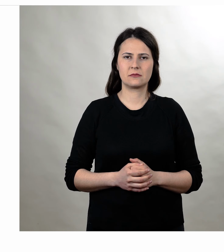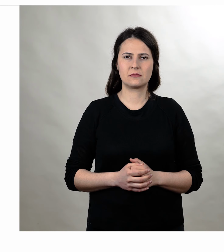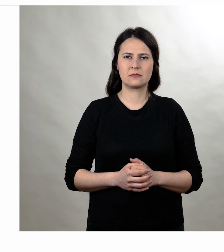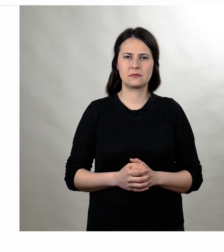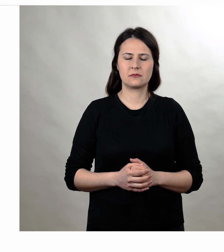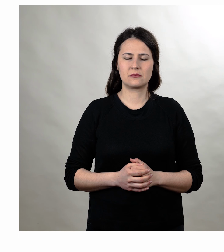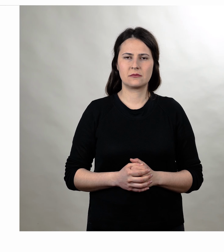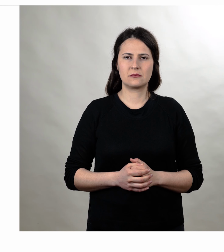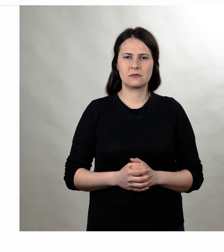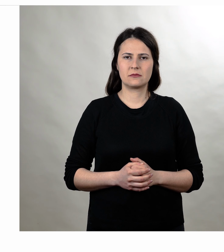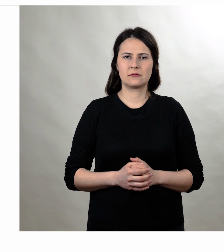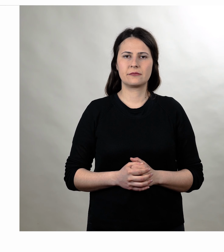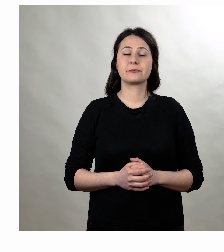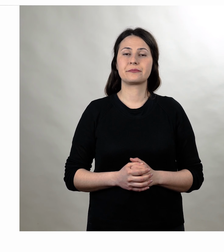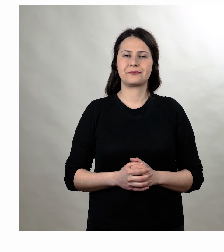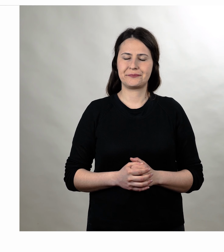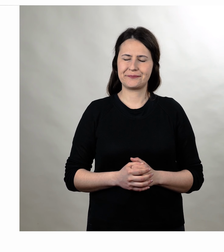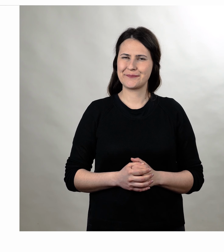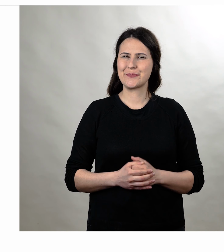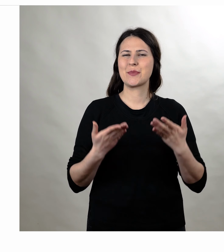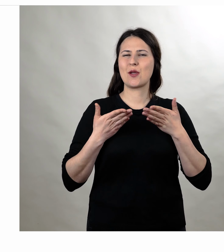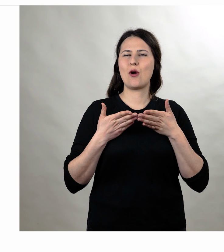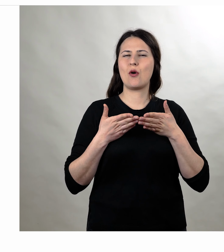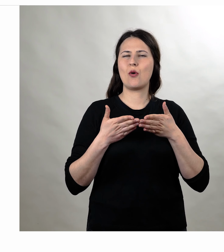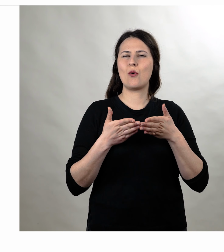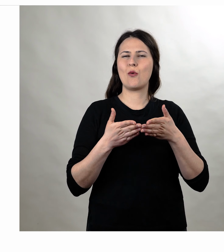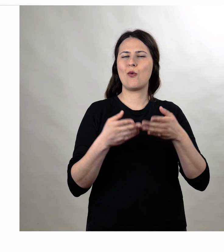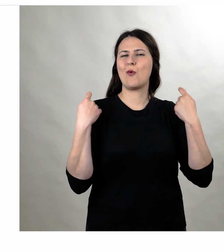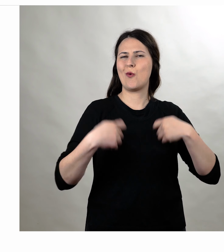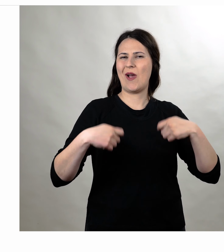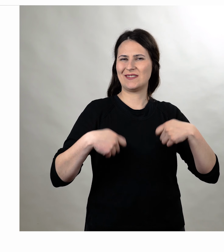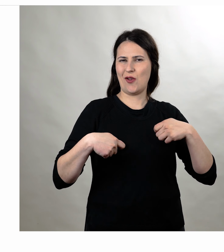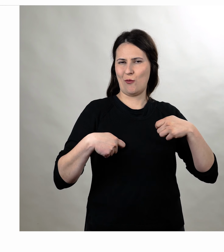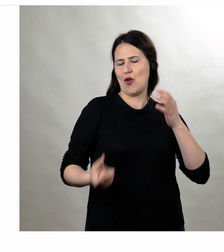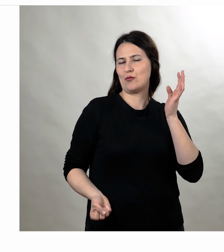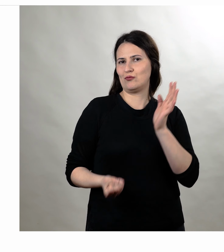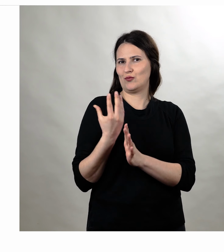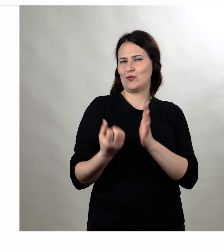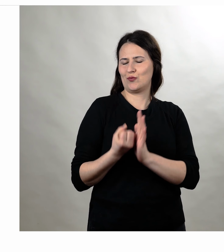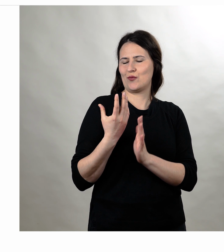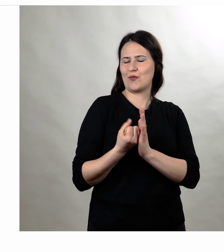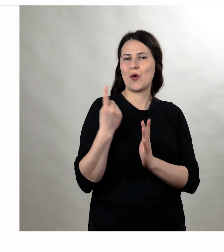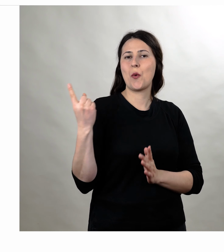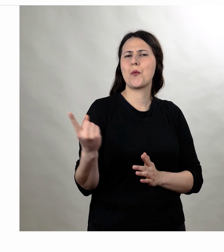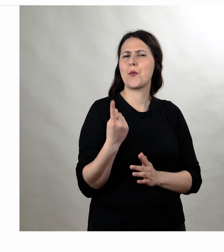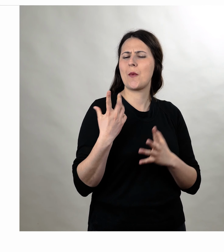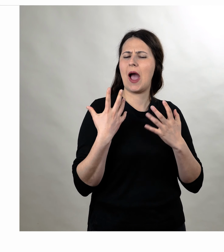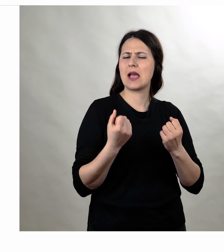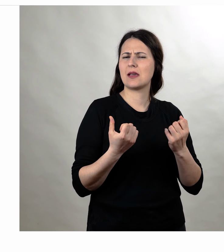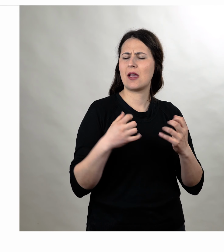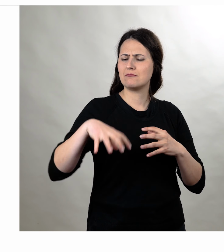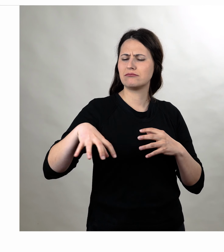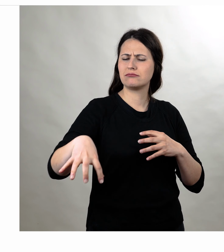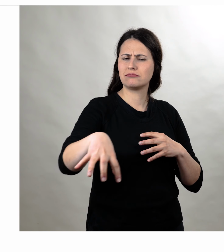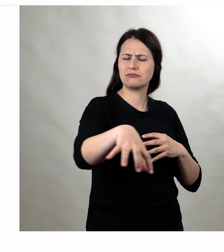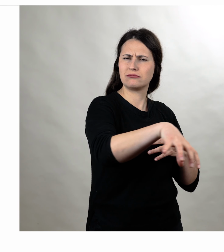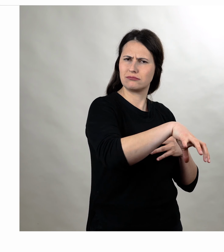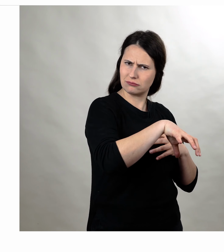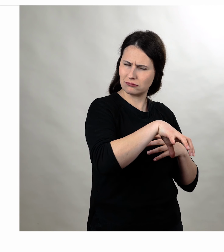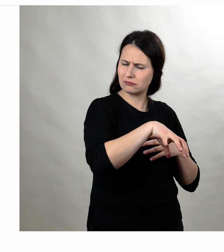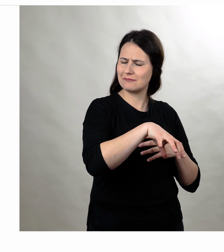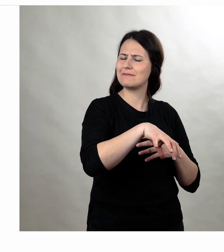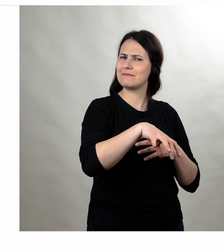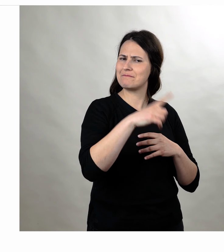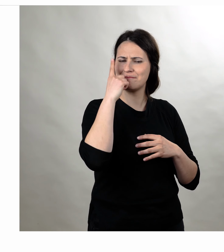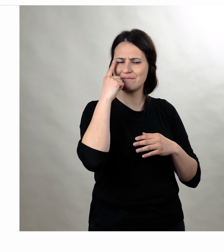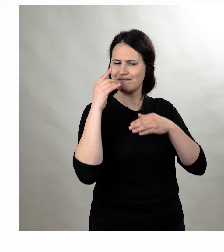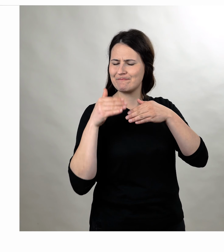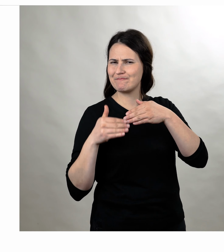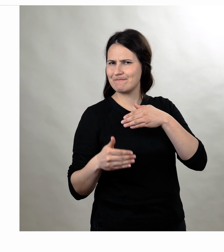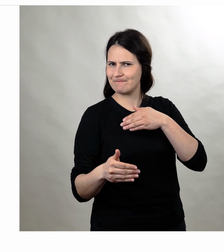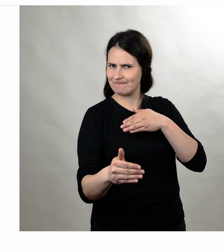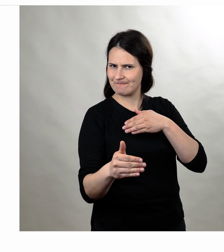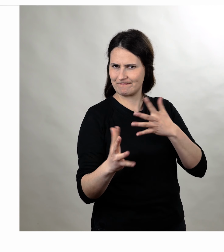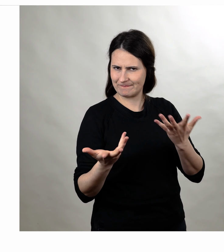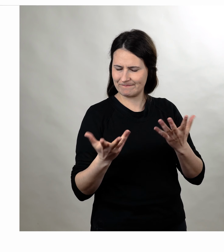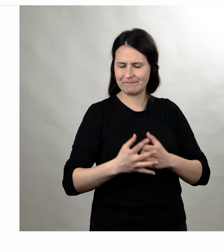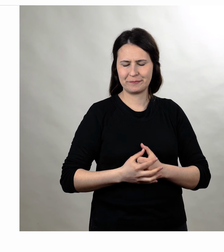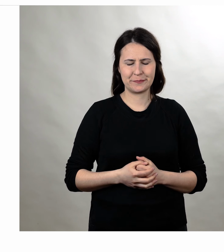Τα σύγχρονα κρουαζιερόπλοια διαθέτουν συνήθως ορισμένες ή ακόμα και όλες τις ακόλουθες εγκαταστάσεις: